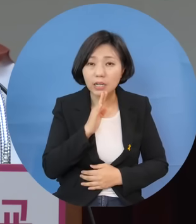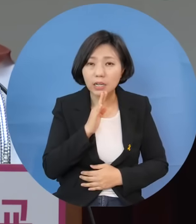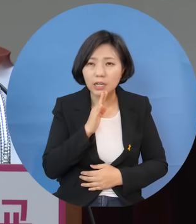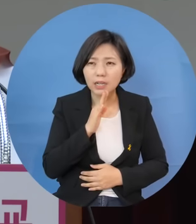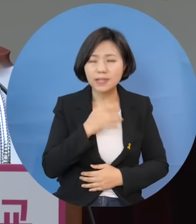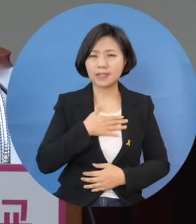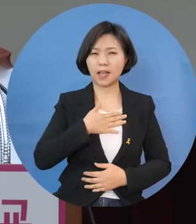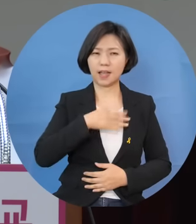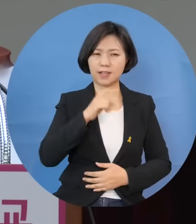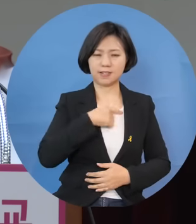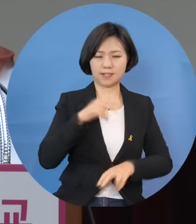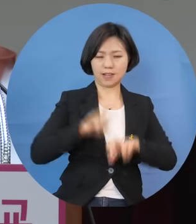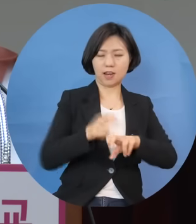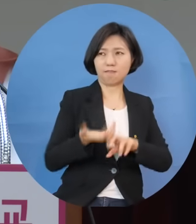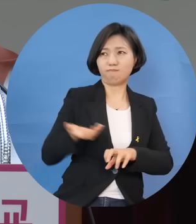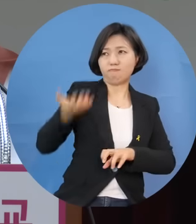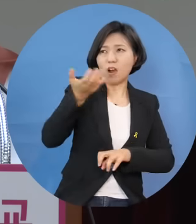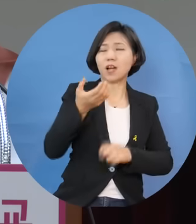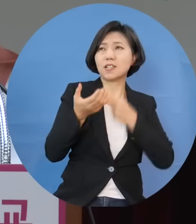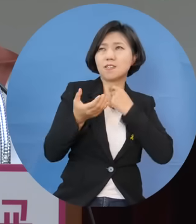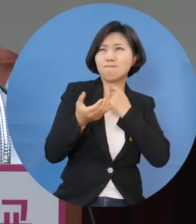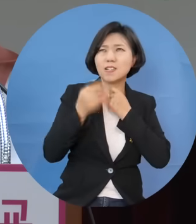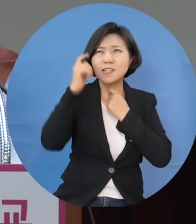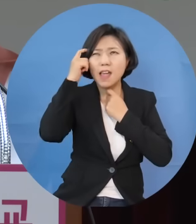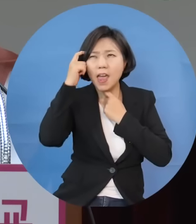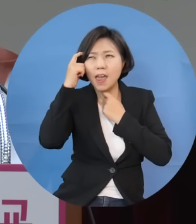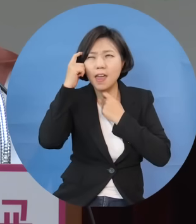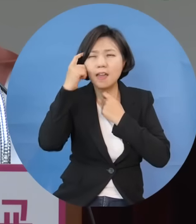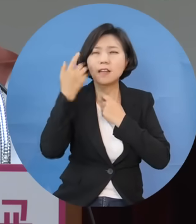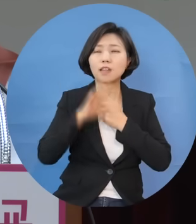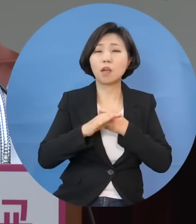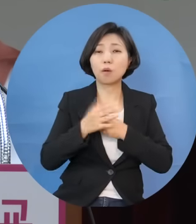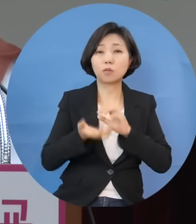'출세해야지!' 하다가 출세 못 하면 괴롭잖아요. (질문자) 네.